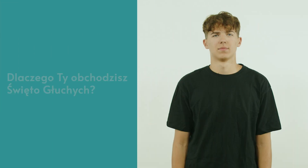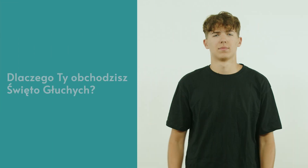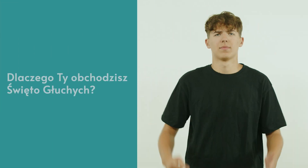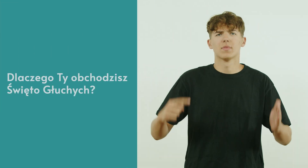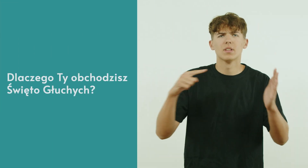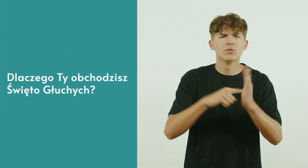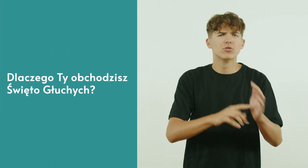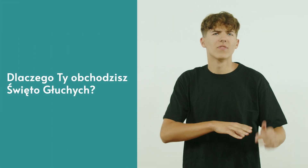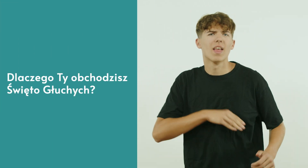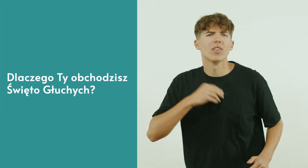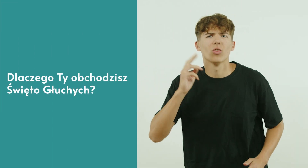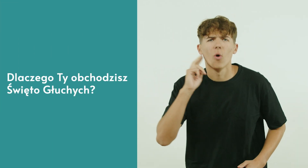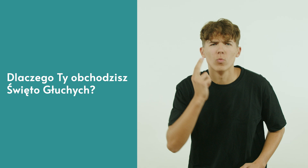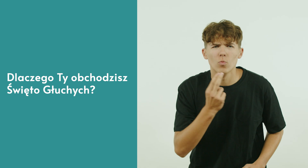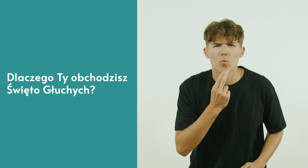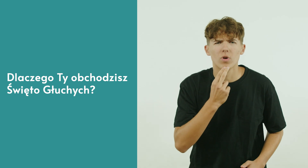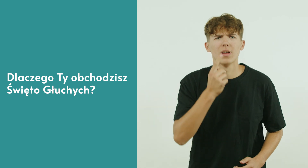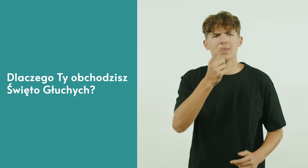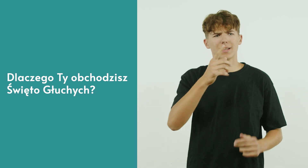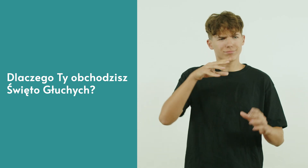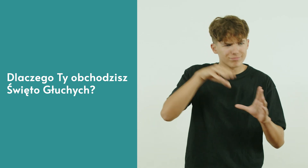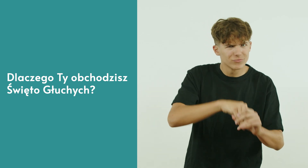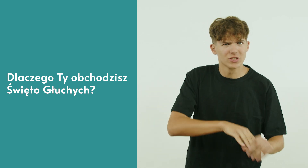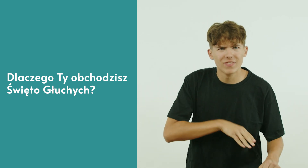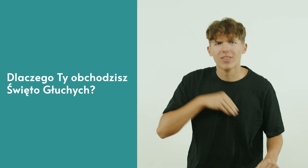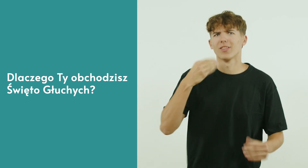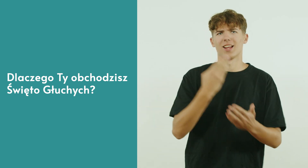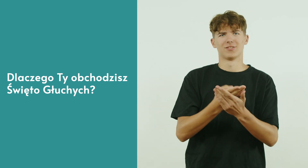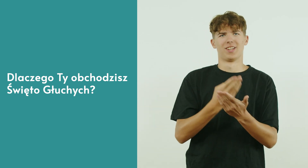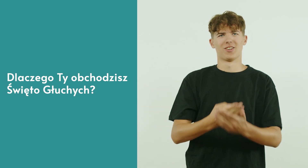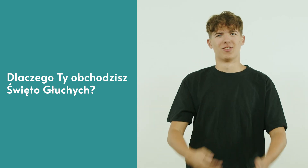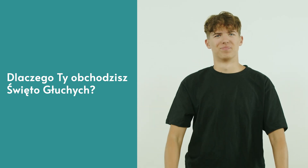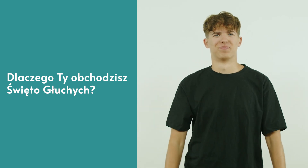Dlaczego Ty obchodzisz Święto Głuchych?